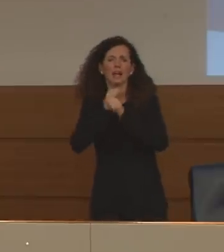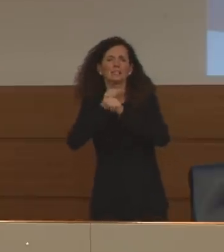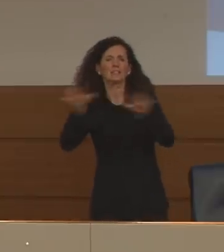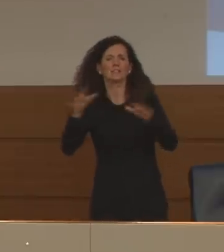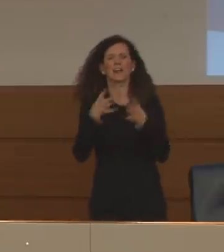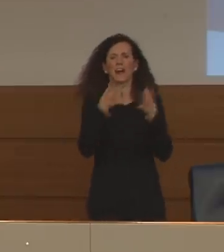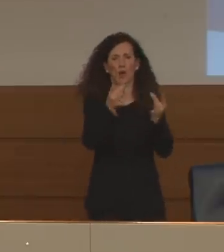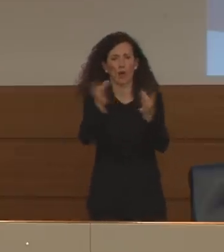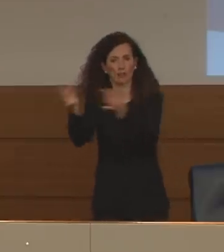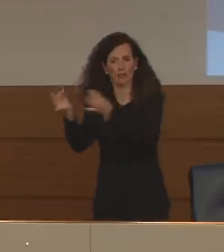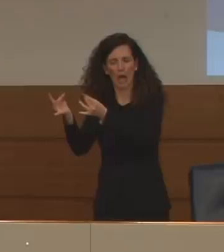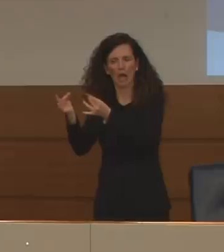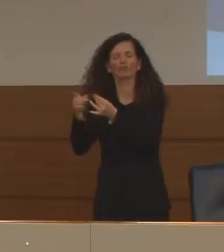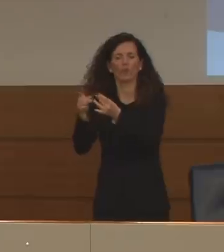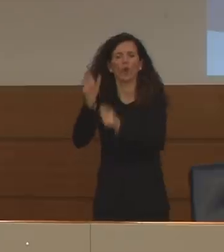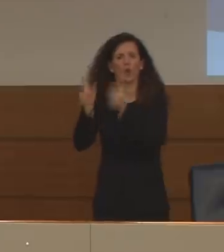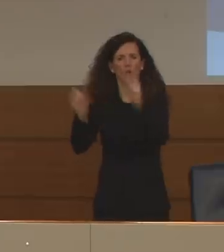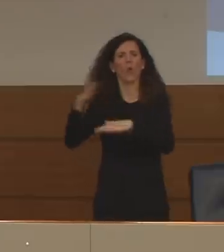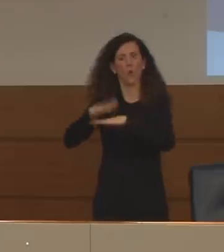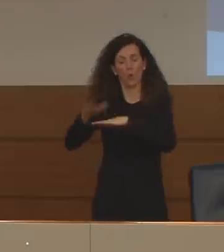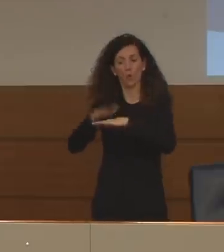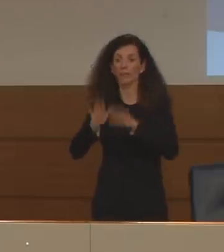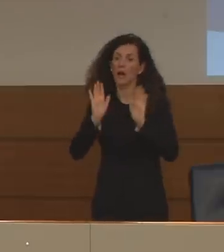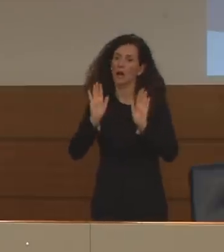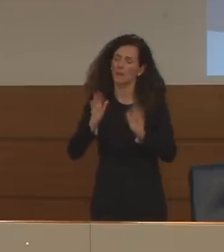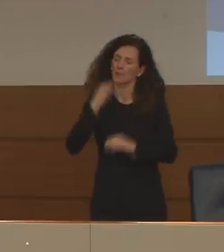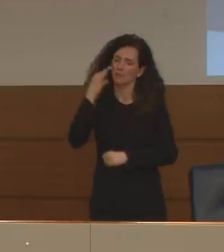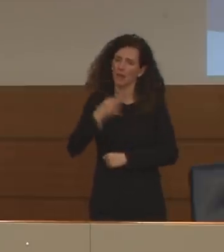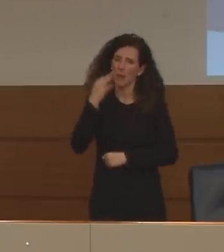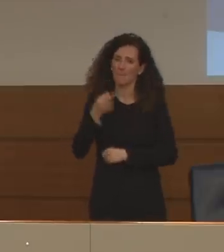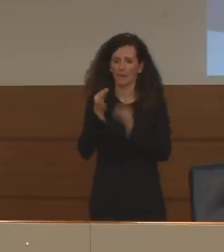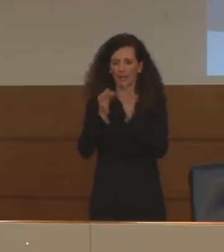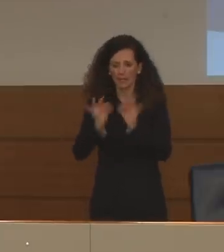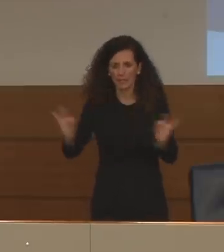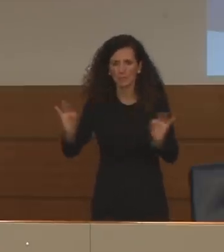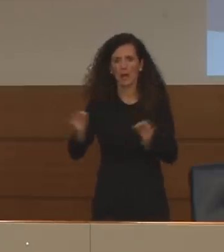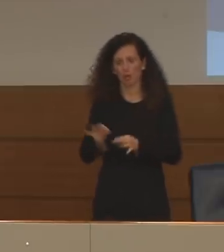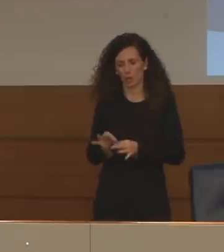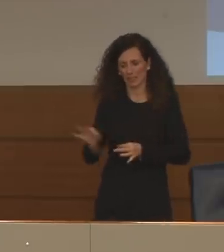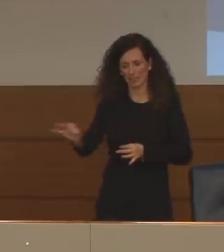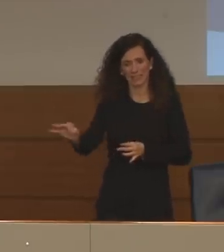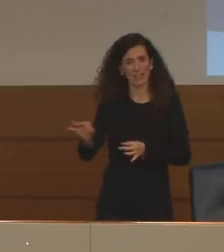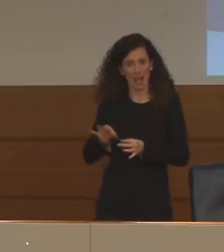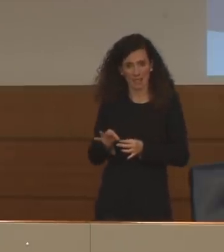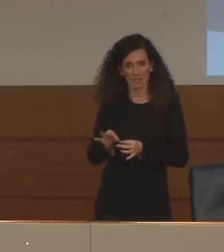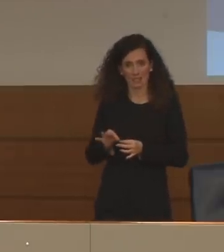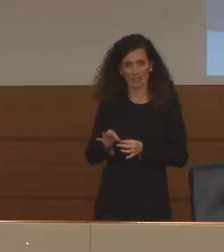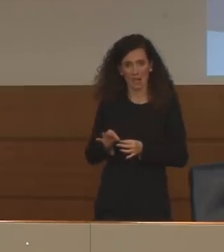ma in quel caso va sempre rispettata una distanza che è quella che è indicata e